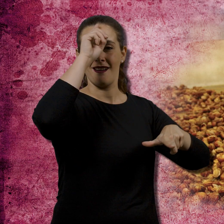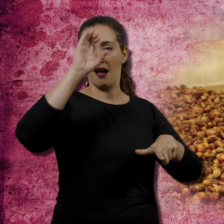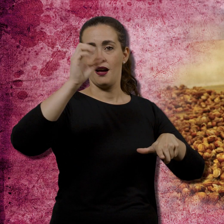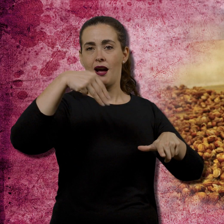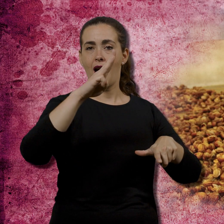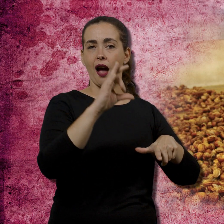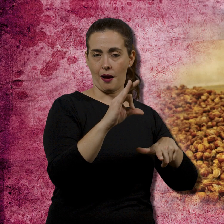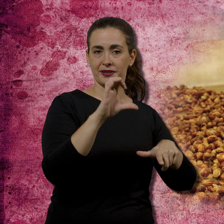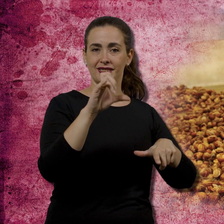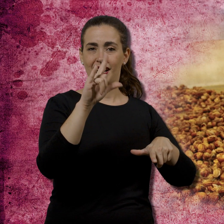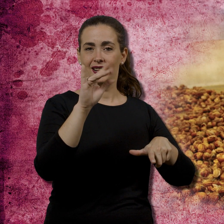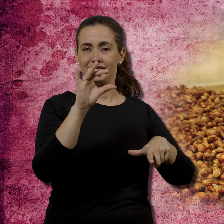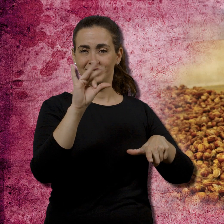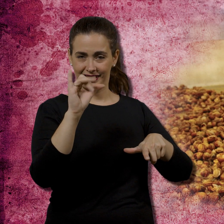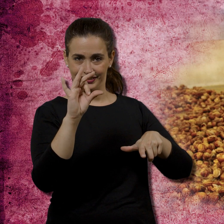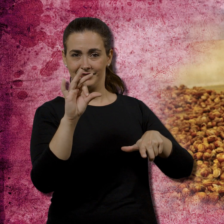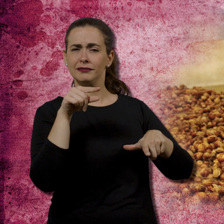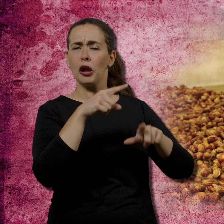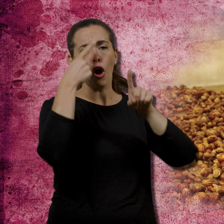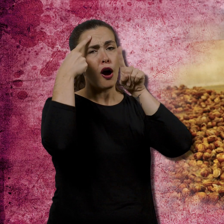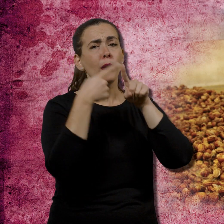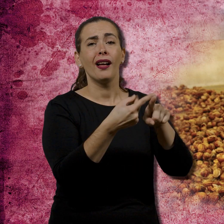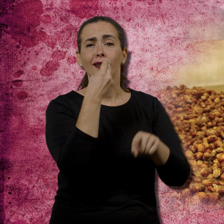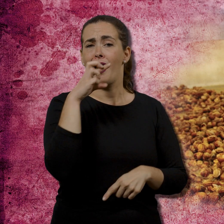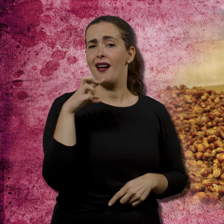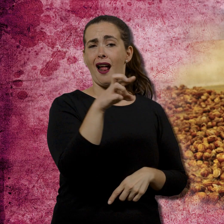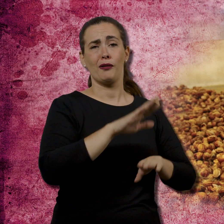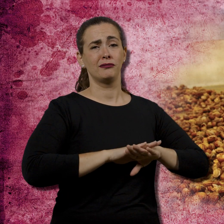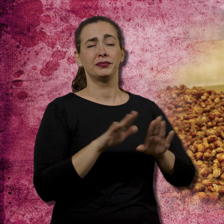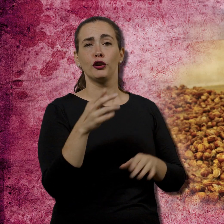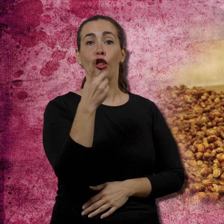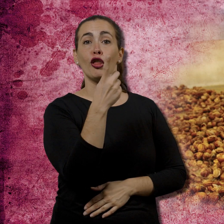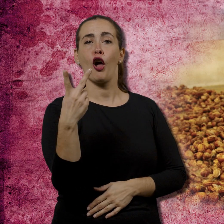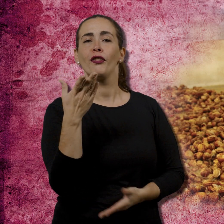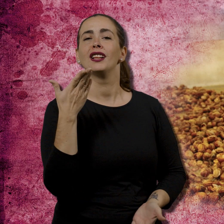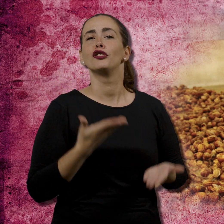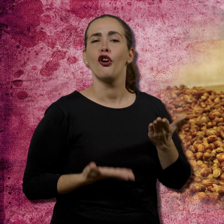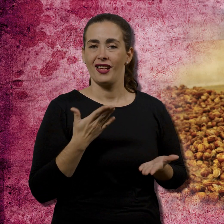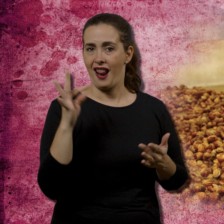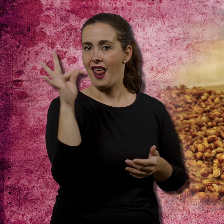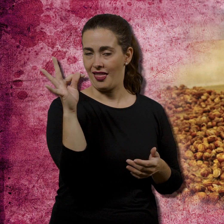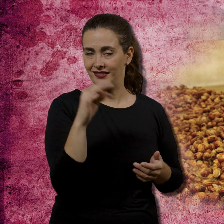d'una parcel·la als Camps Elisis per consumir unes dotze tones de caragols.